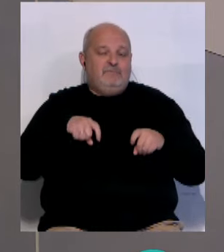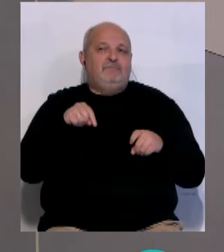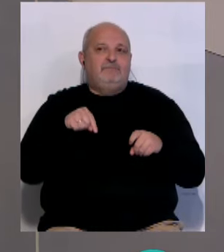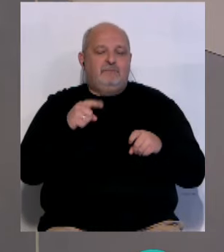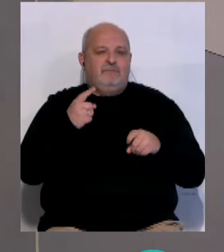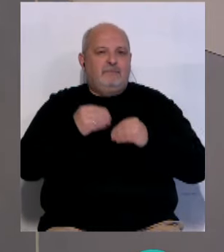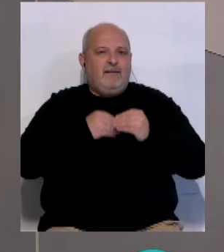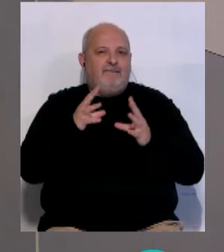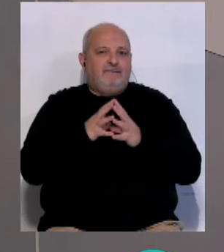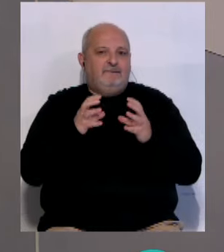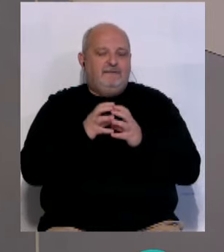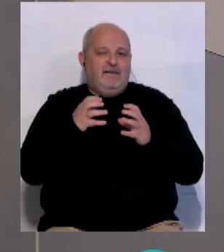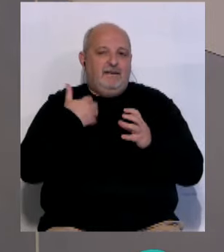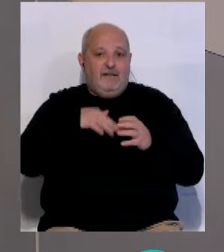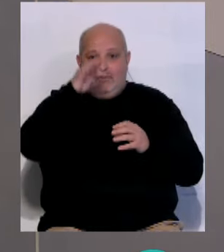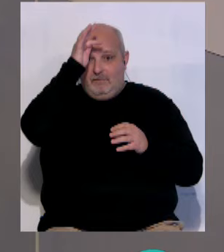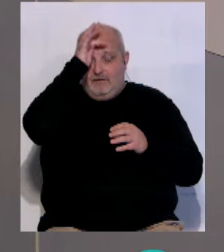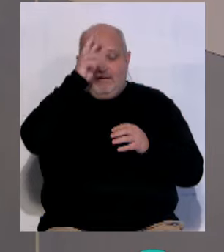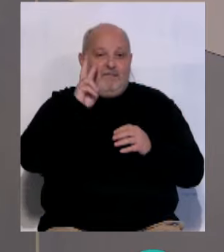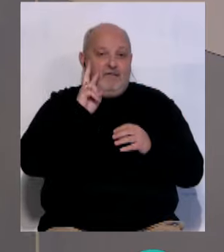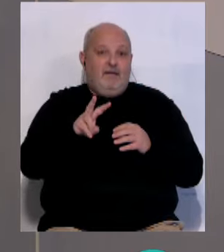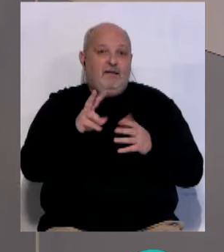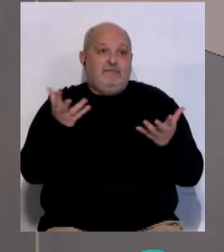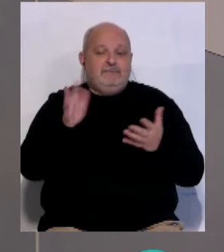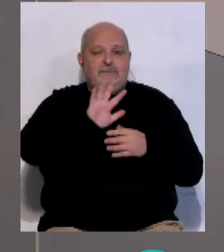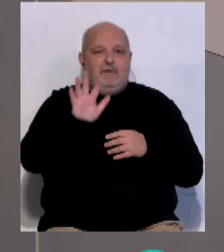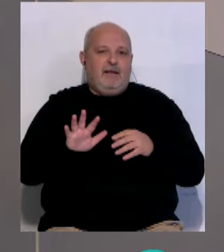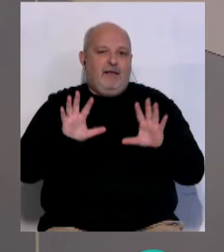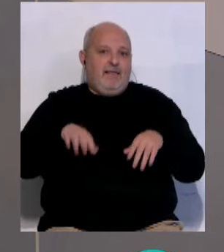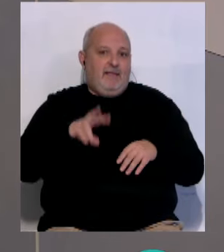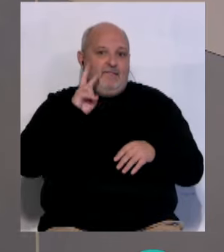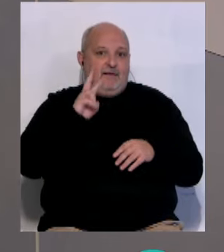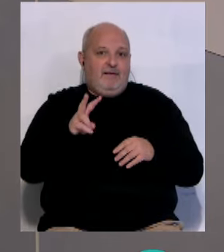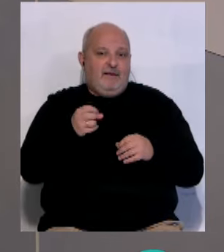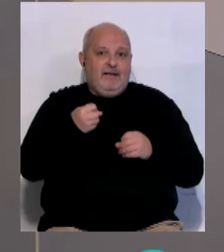estamos deseando es que llegue Ya el domingo para ver qué imagen vamos a ver de del equipo claro la